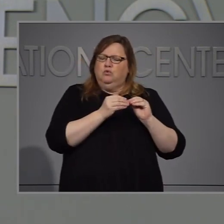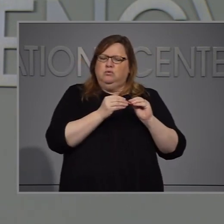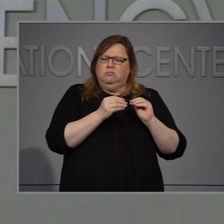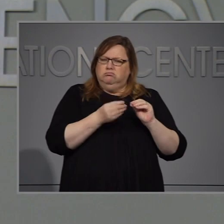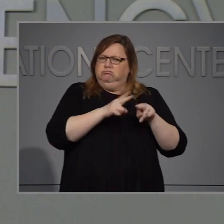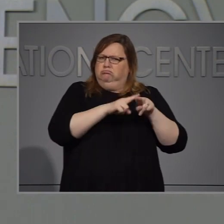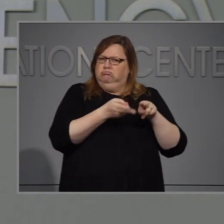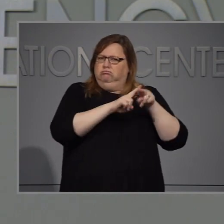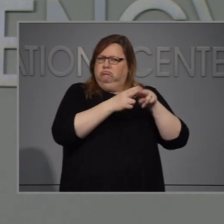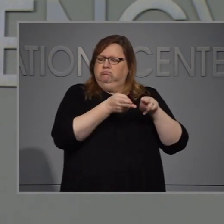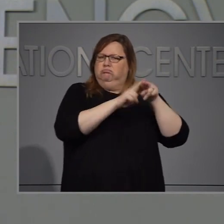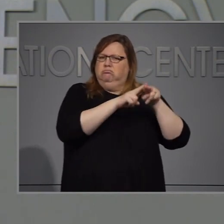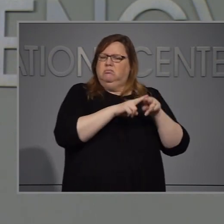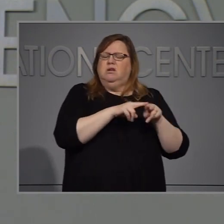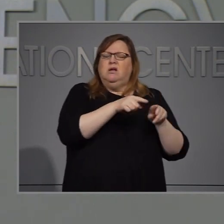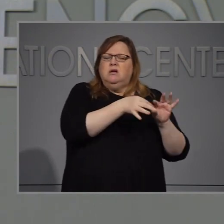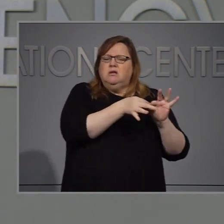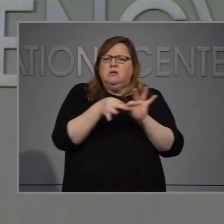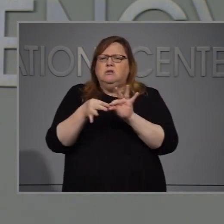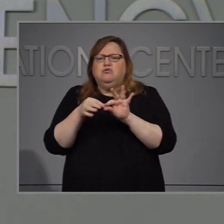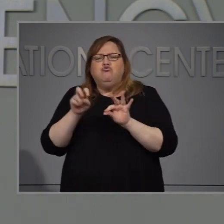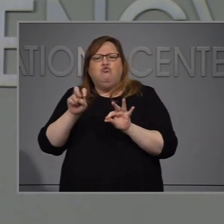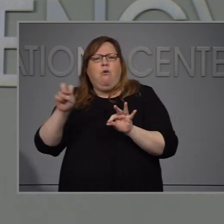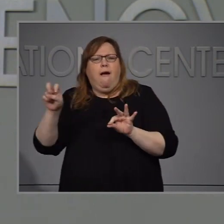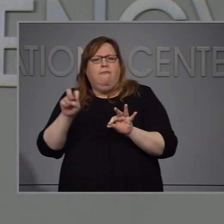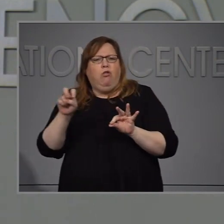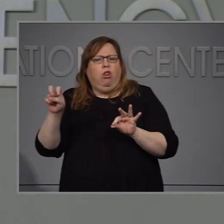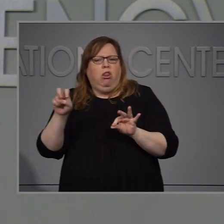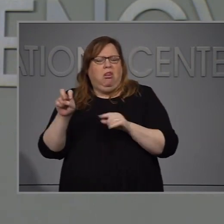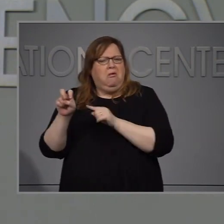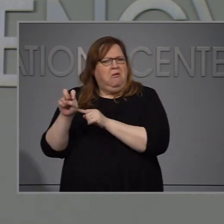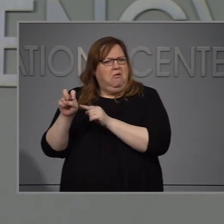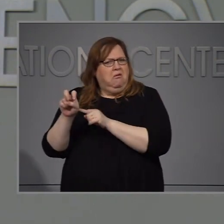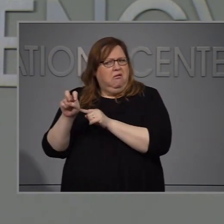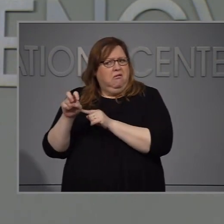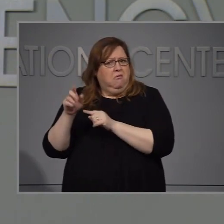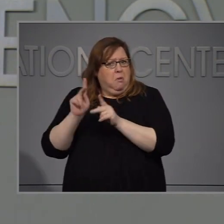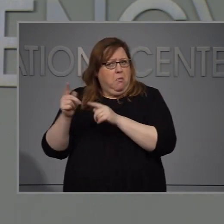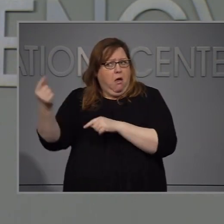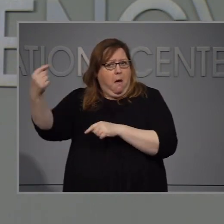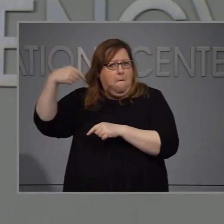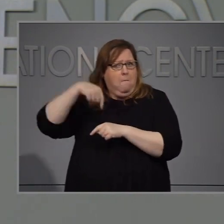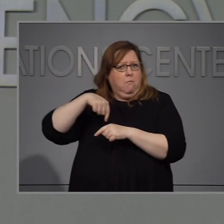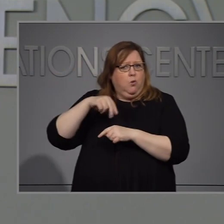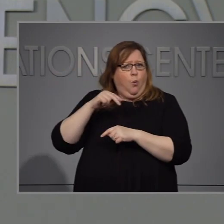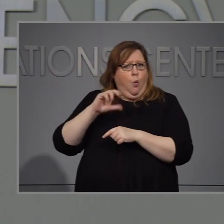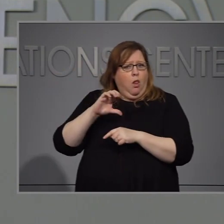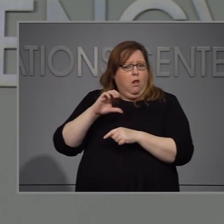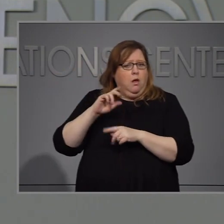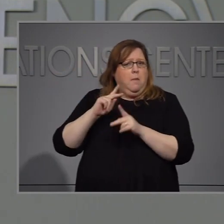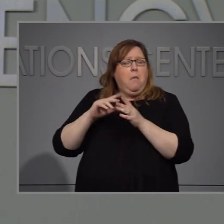Así y en su sesión le preguntaron acerca aquí las personas que vienen de fuera del Estado.